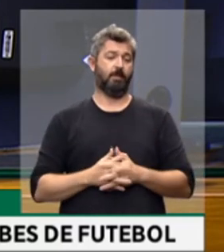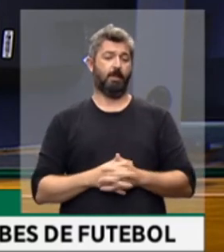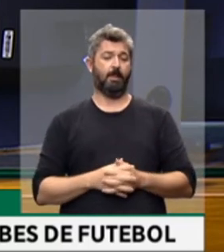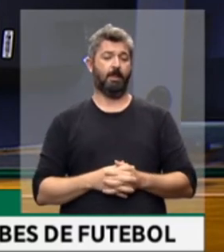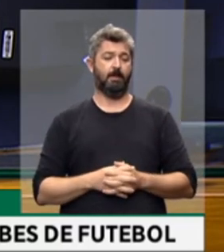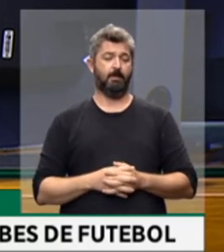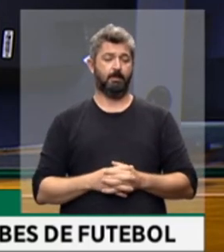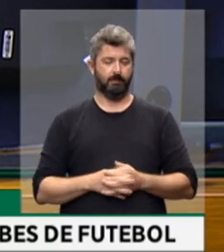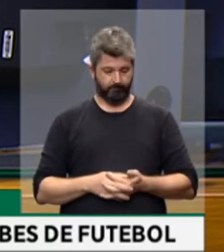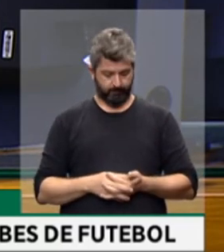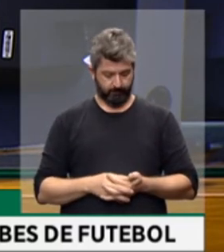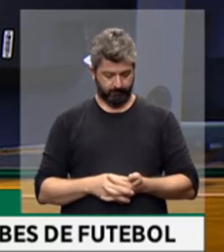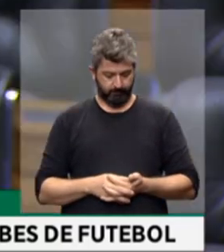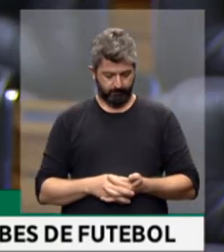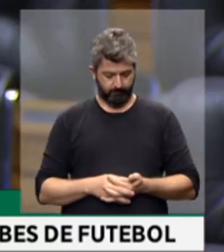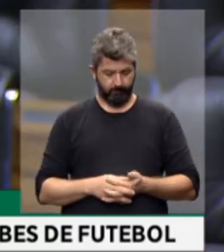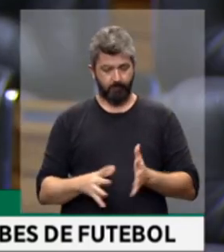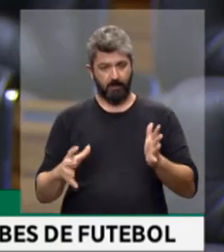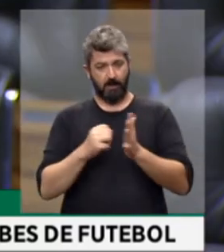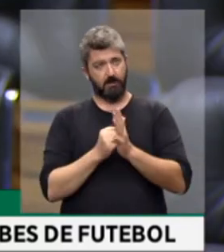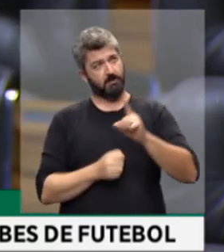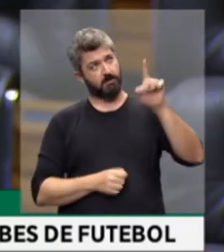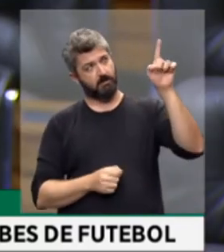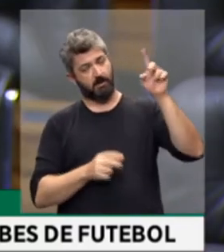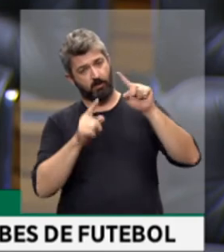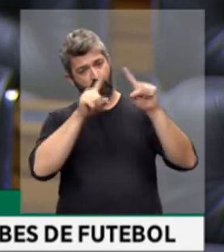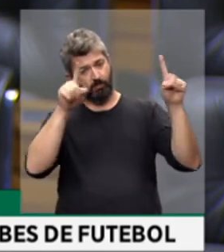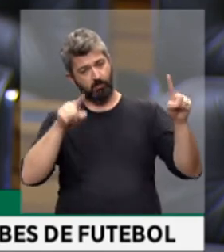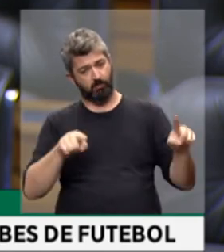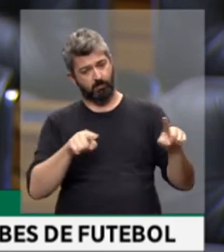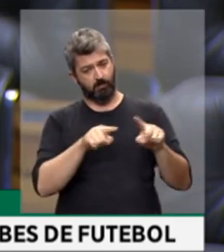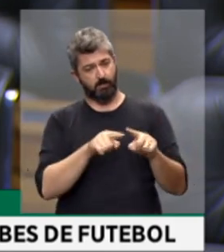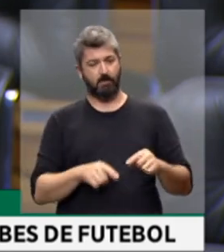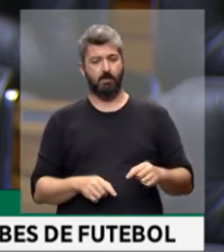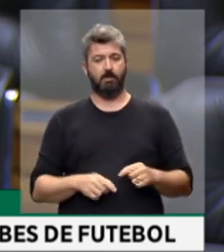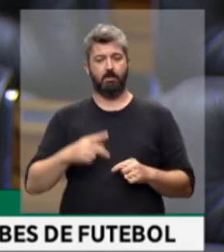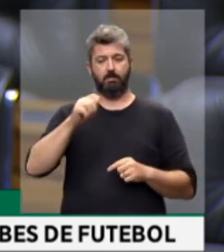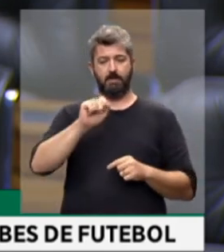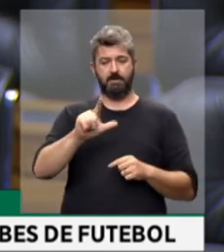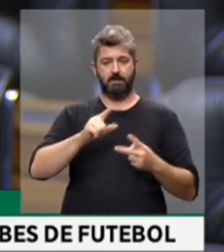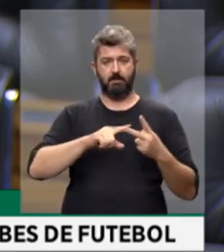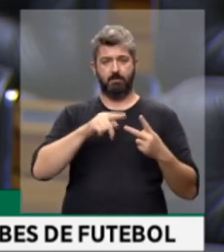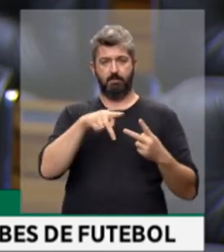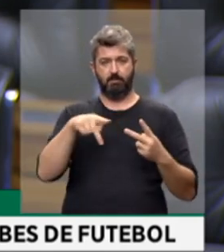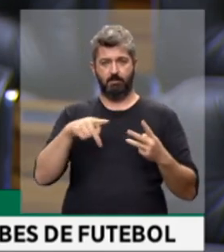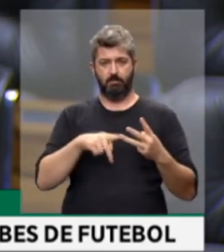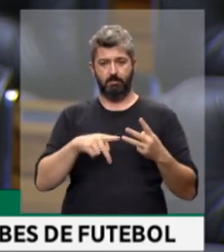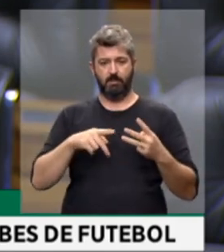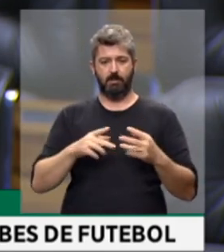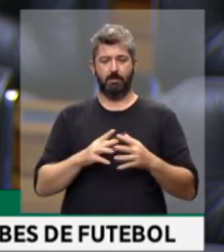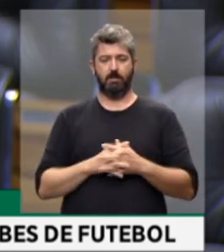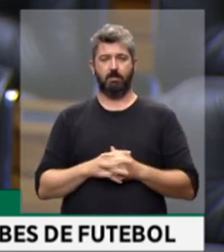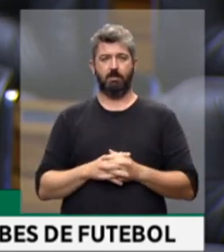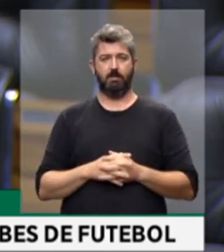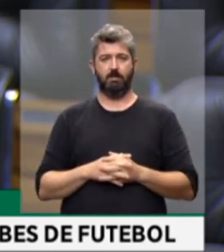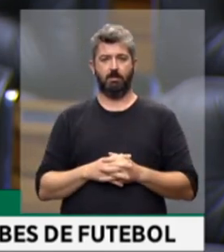RELATOR MARCELO ARO, ESSE PROJETO JÁ FOI DEBATIDO EXAUSTIVAMENTE AQUI NESTA CASA. É UMA MATÉRIA IMPORTANTE PARA O FUTEBOL